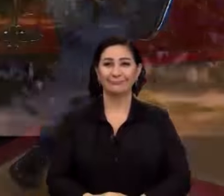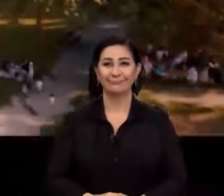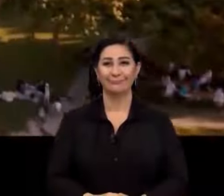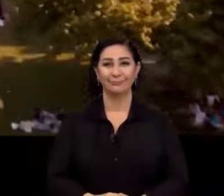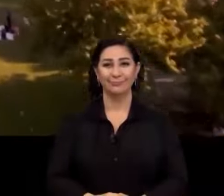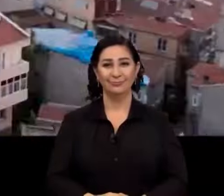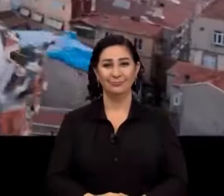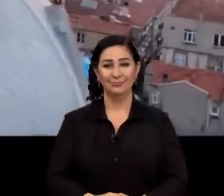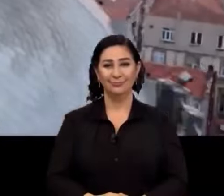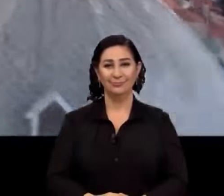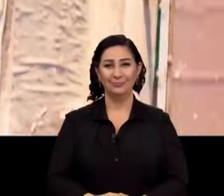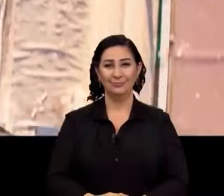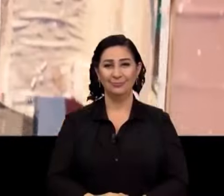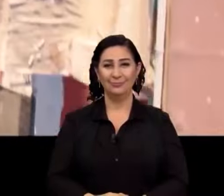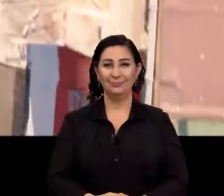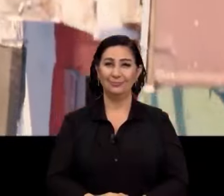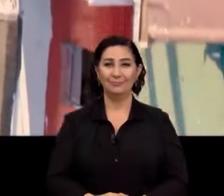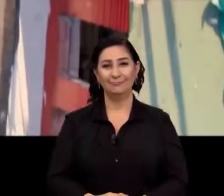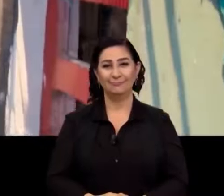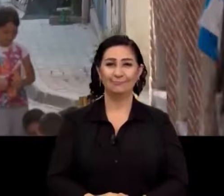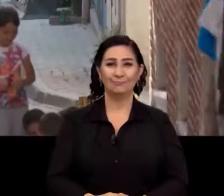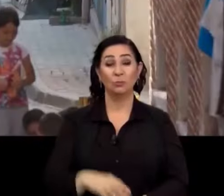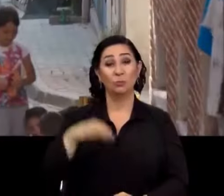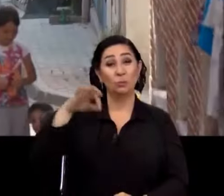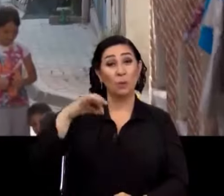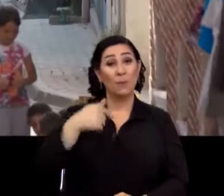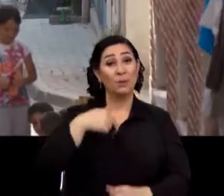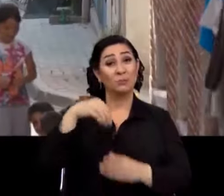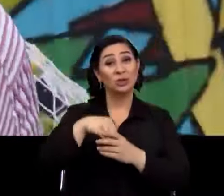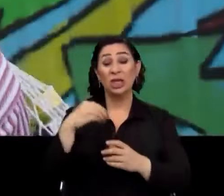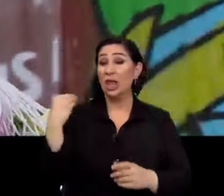[Müzik] bugün benim için yepyeni bir hayatın ilk